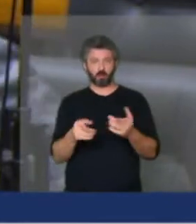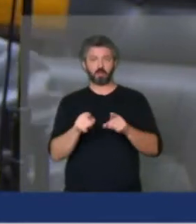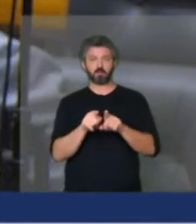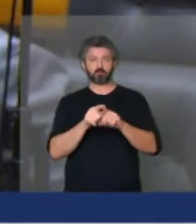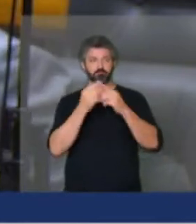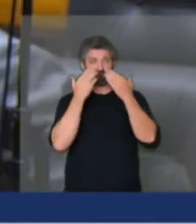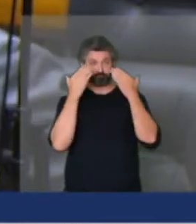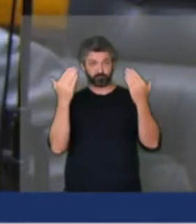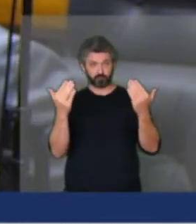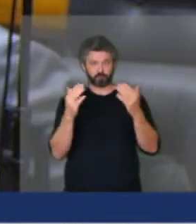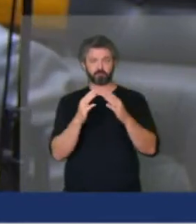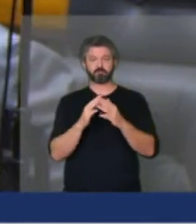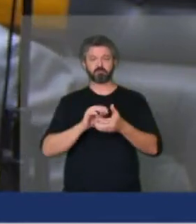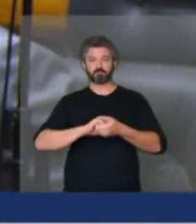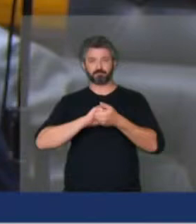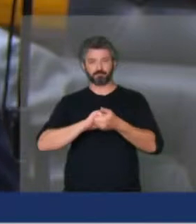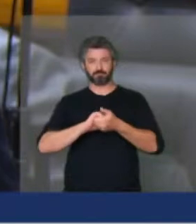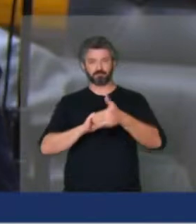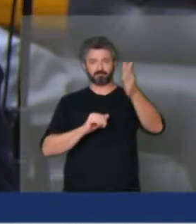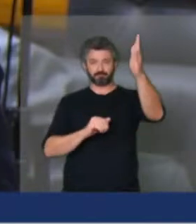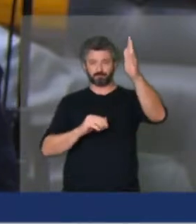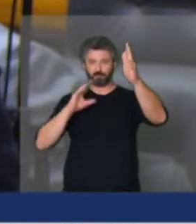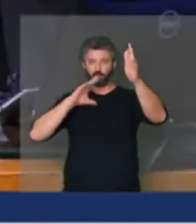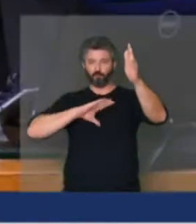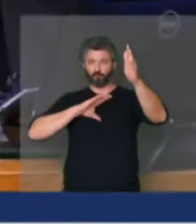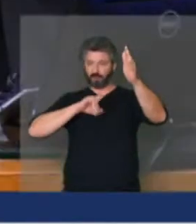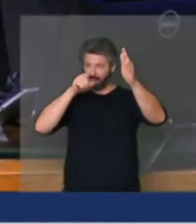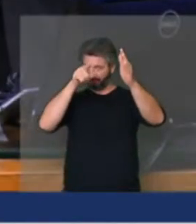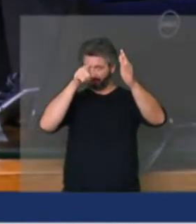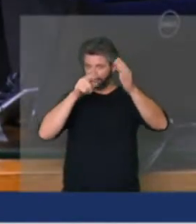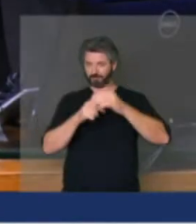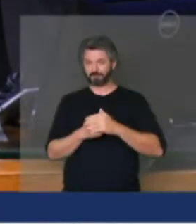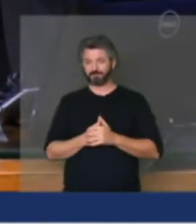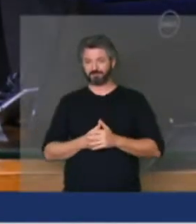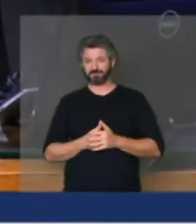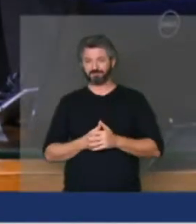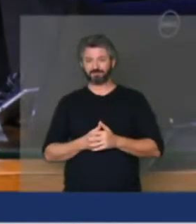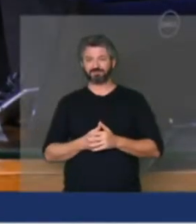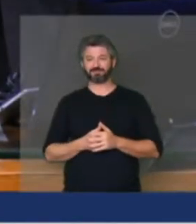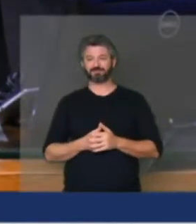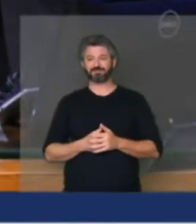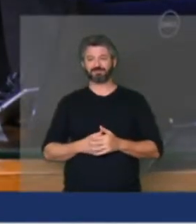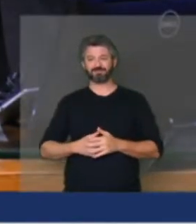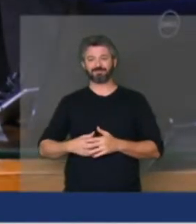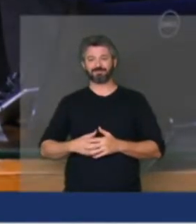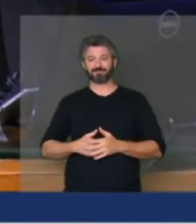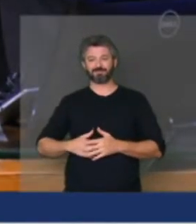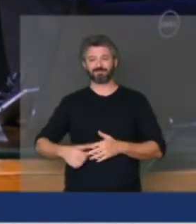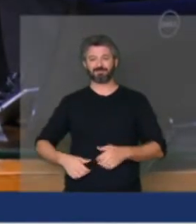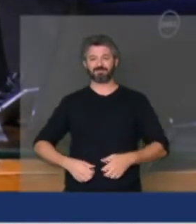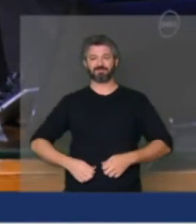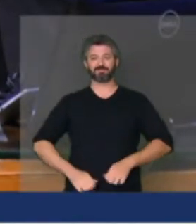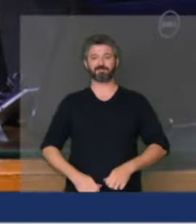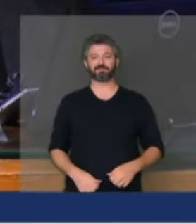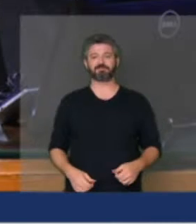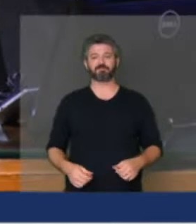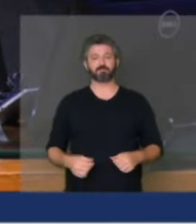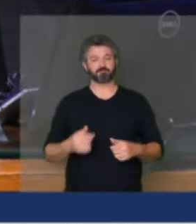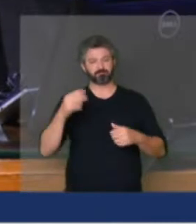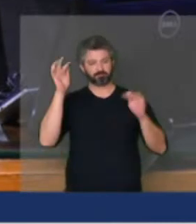OBRIGADO DEPUTADO PAULO. -- [DEPUTADO]: ESTAVA INDO BEM. -- [PRESIDENTE]: EU FICO FELIZ QUE V.EXA. COMPREENDA QUE FOI ALGO QUE ACONTECEU EXATAMENTE NO CALOR DOS ACONTECIMENTOS. E QUE EU